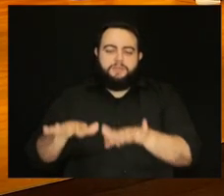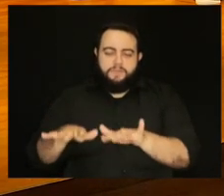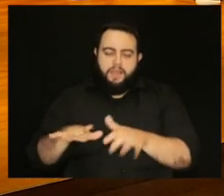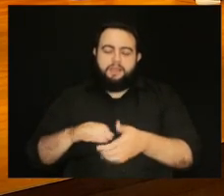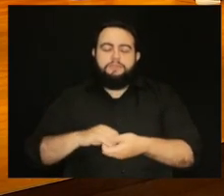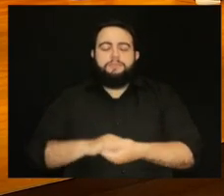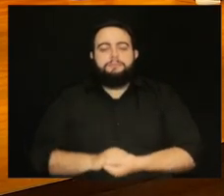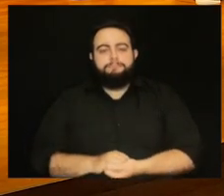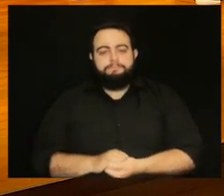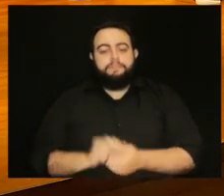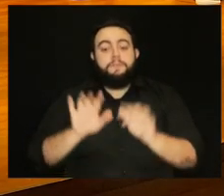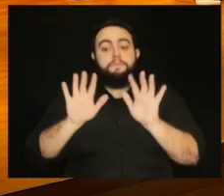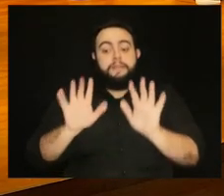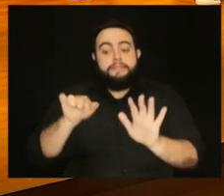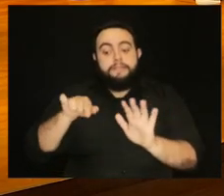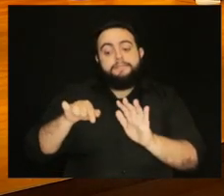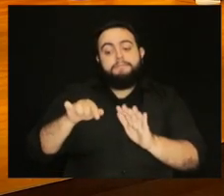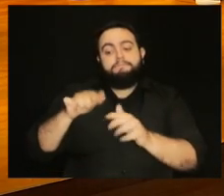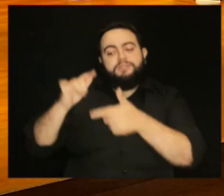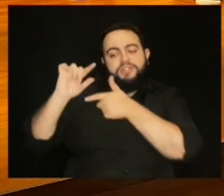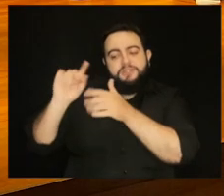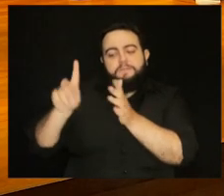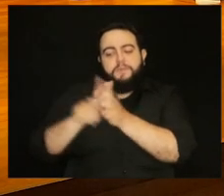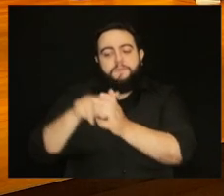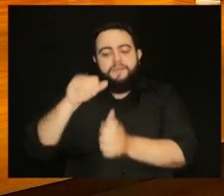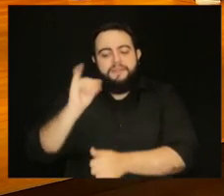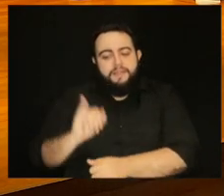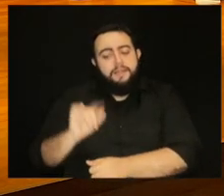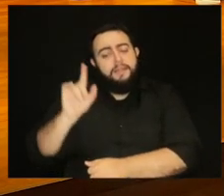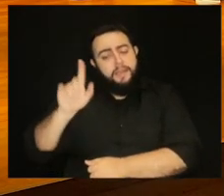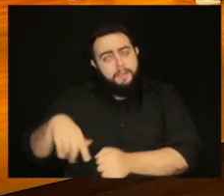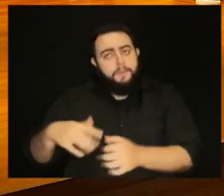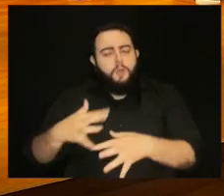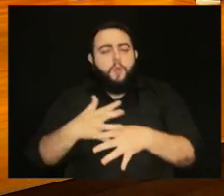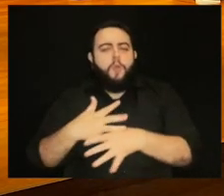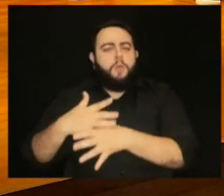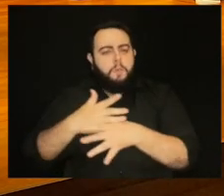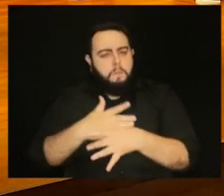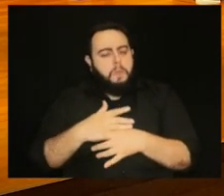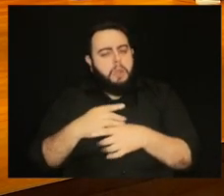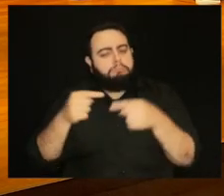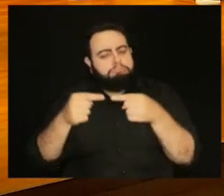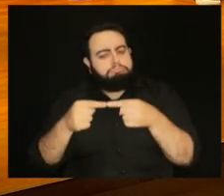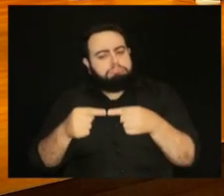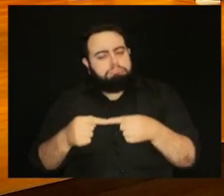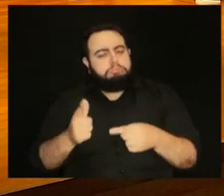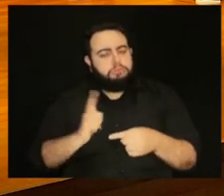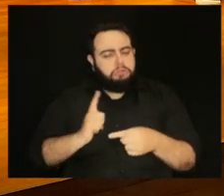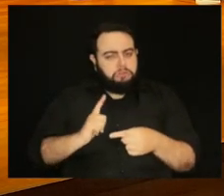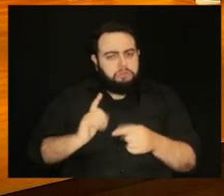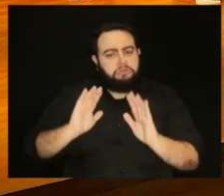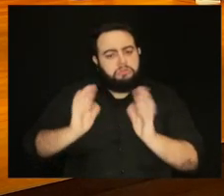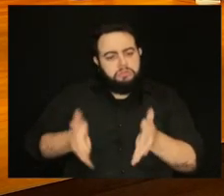do século XX já é uma geração de italianos urbanos que já era uma gente que tinha profissões